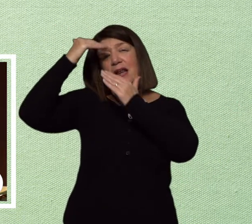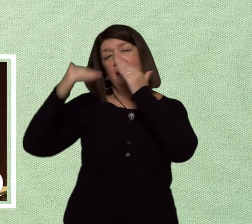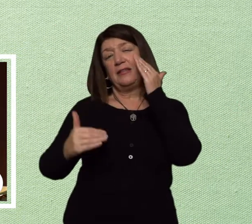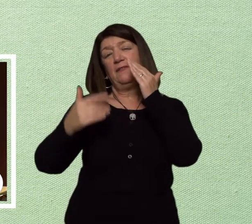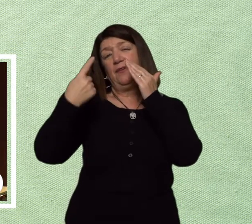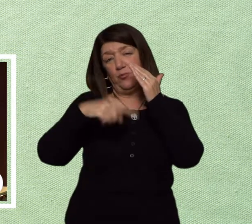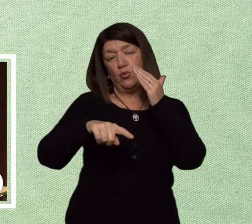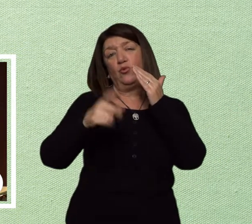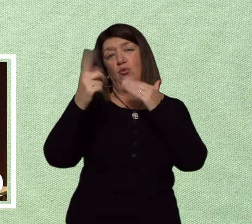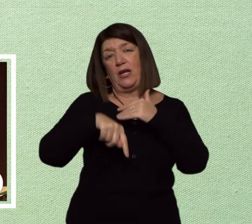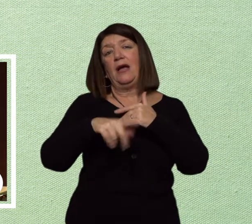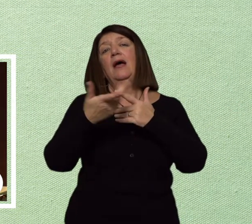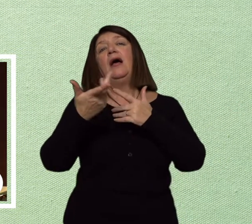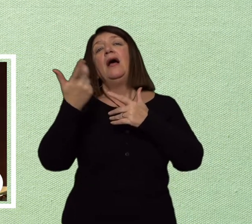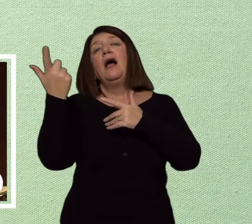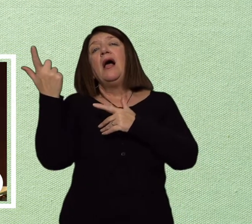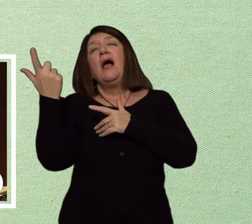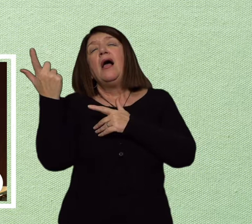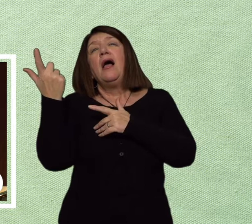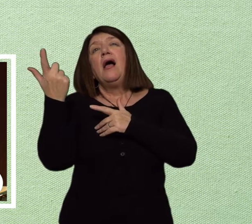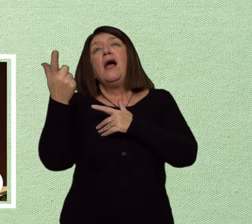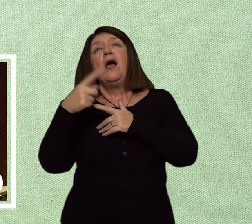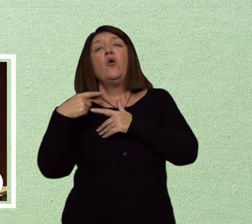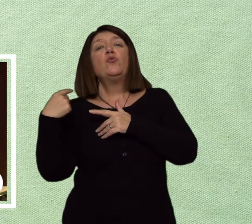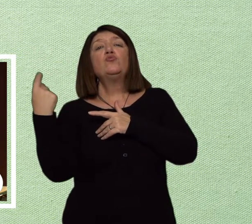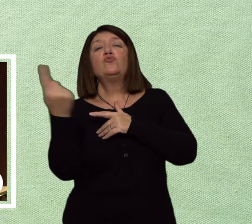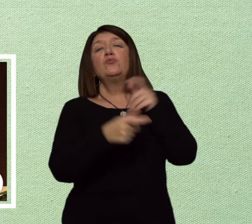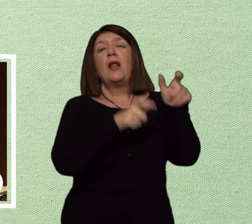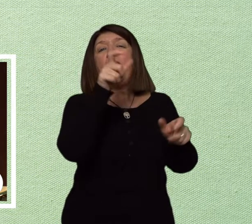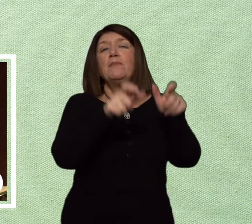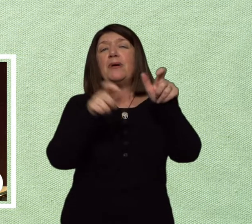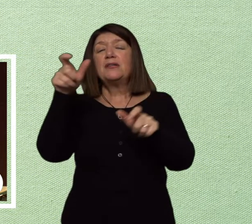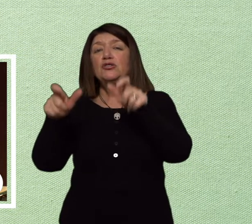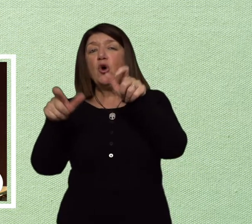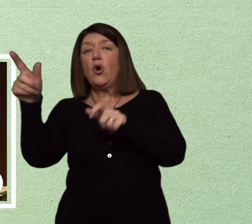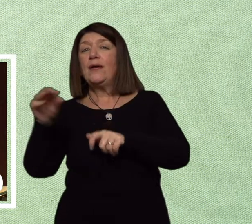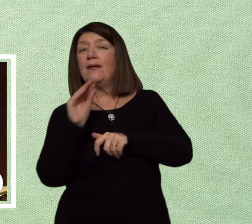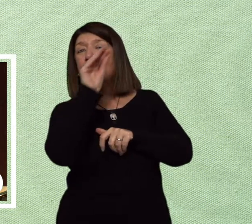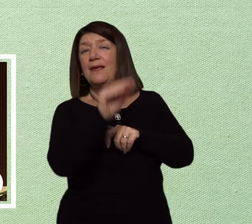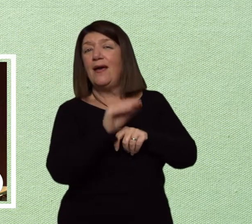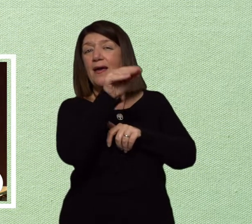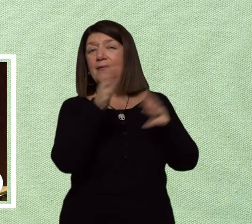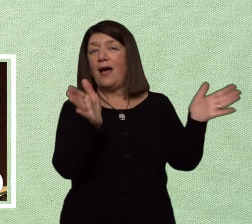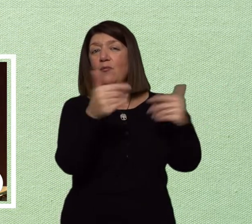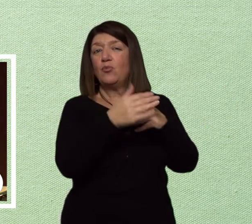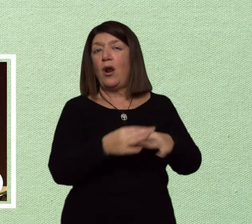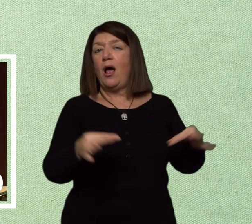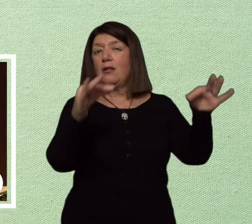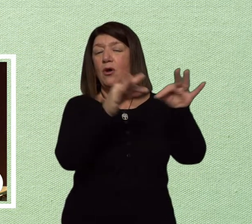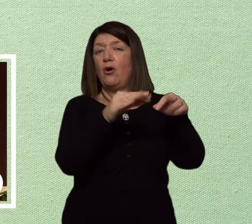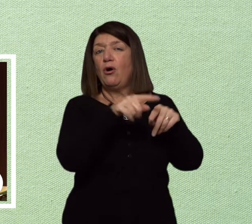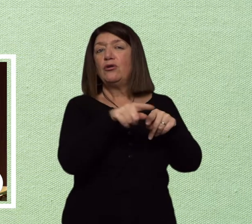ciascuna paziente, ogni persona che si rivolge all'ambulatorio, diciamo c'è un trattamento quasi